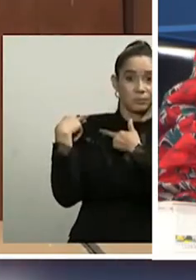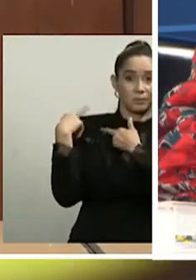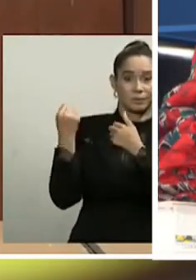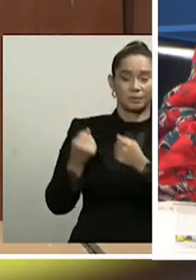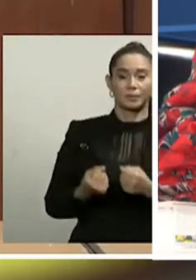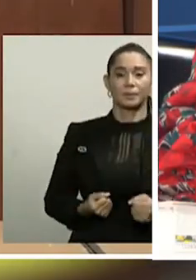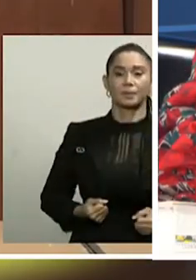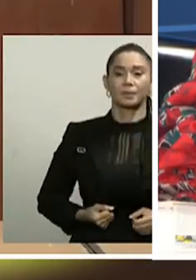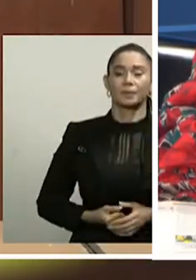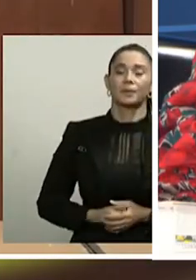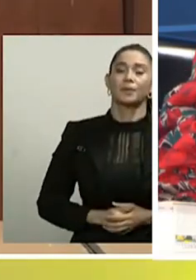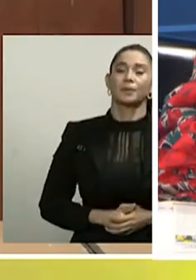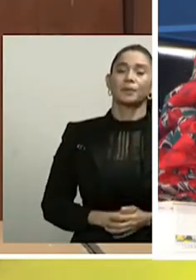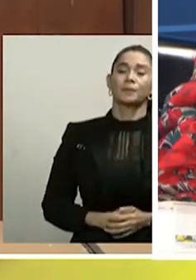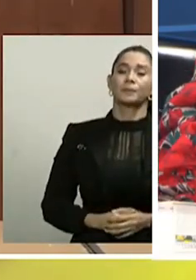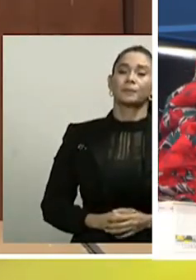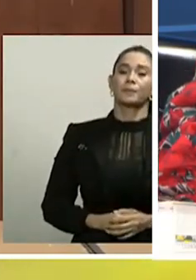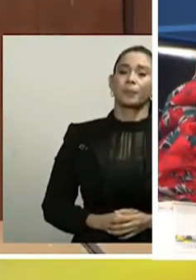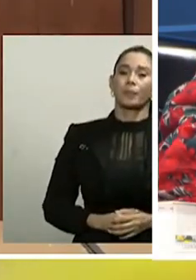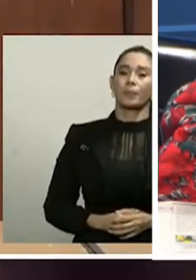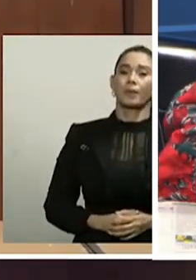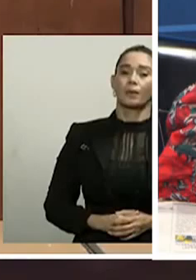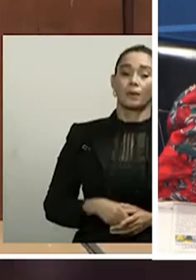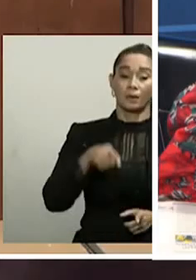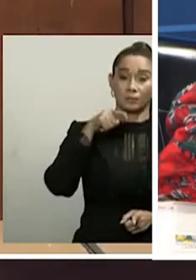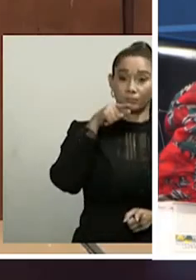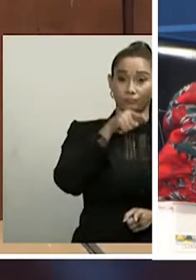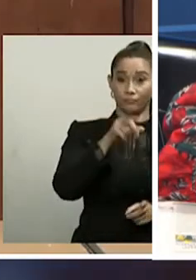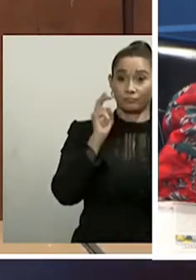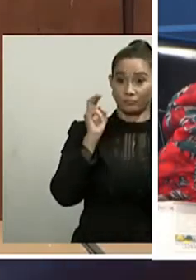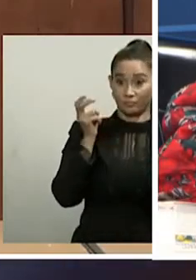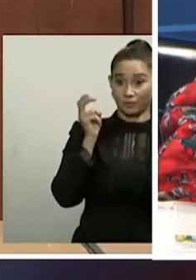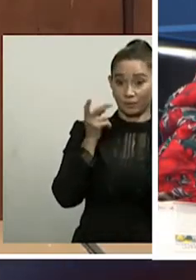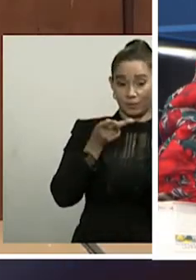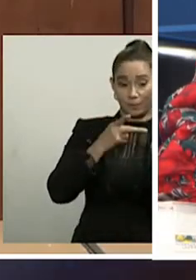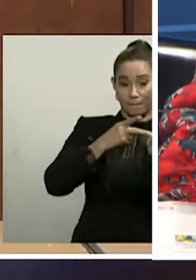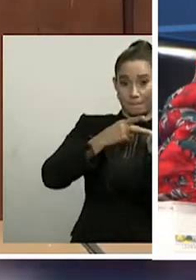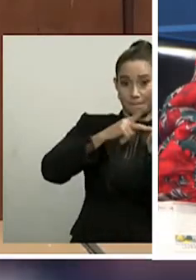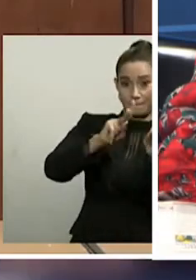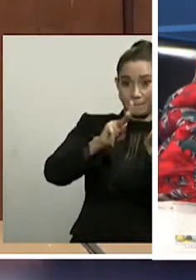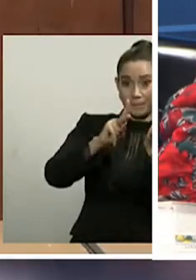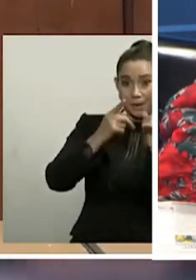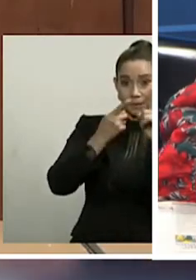hombres bastante serio y que han dedicado su vida a estos trabajos el dominicano siempre